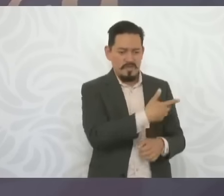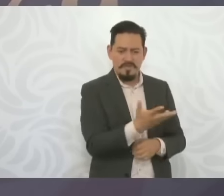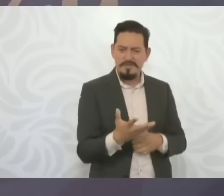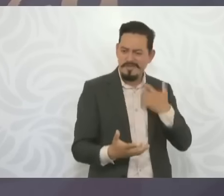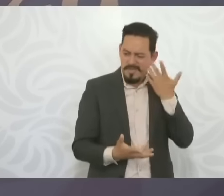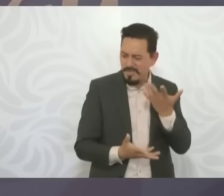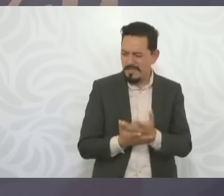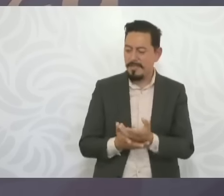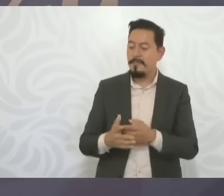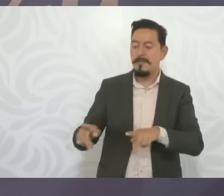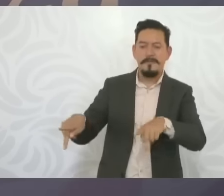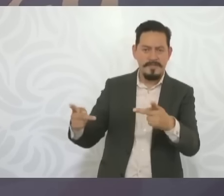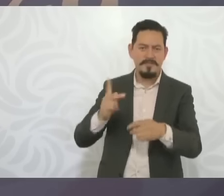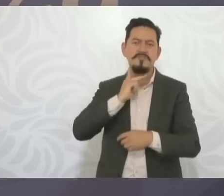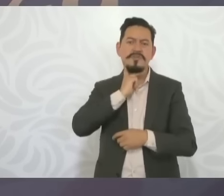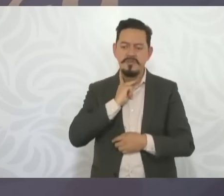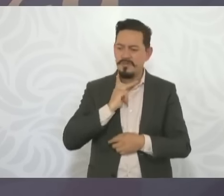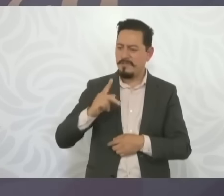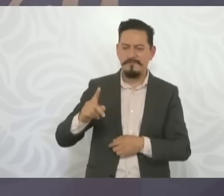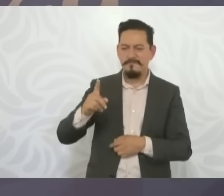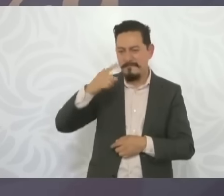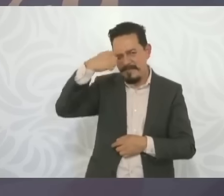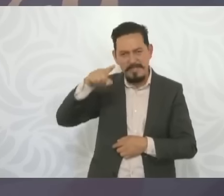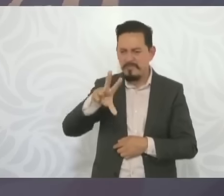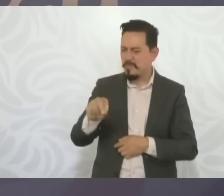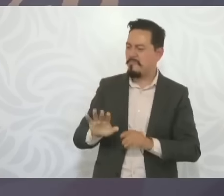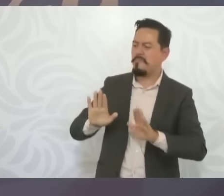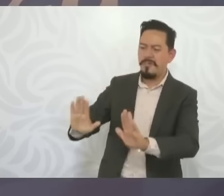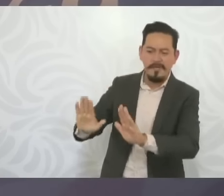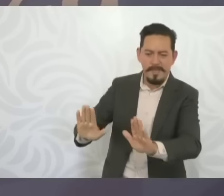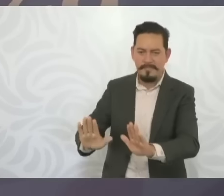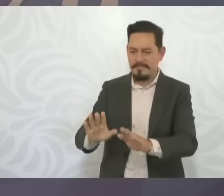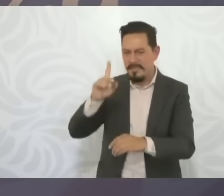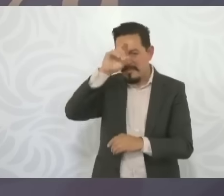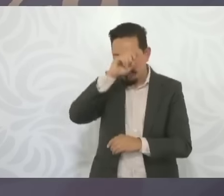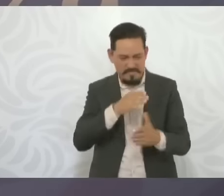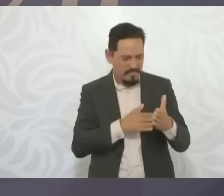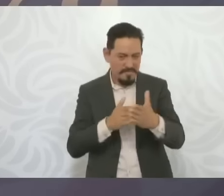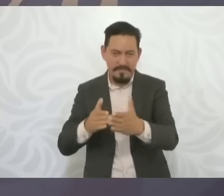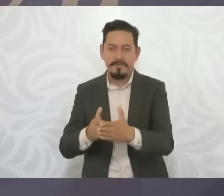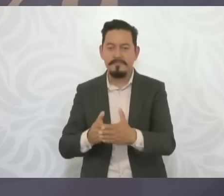mexicano y la compra de refacciones necesarias para garantizar la continuidad operativa. Se